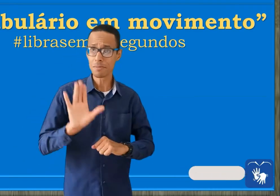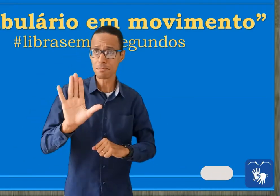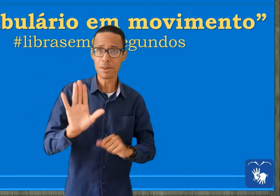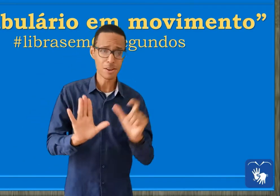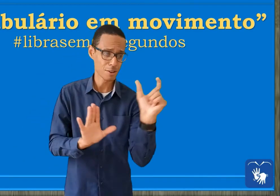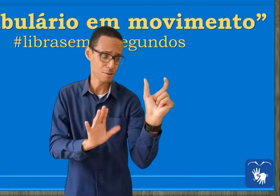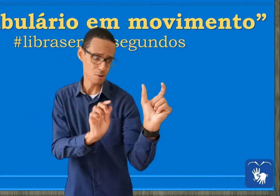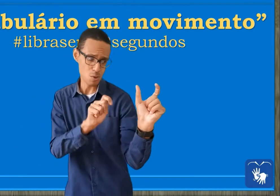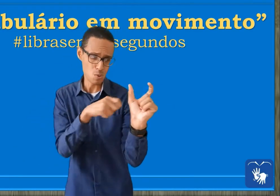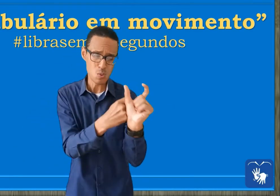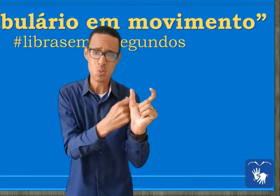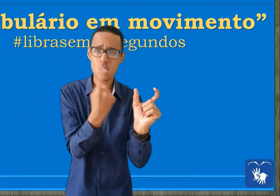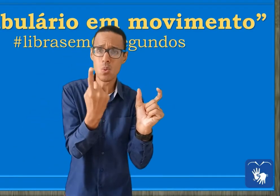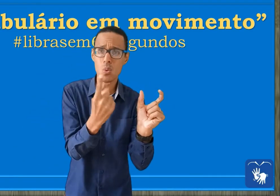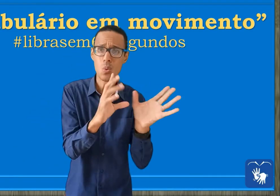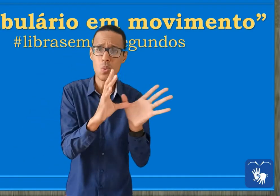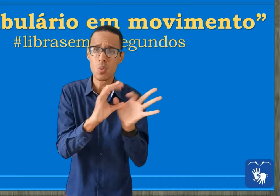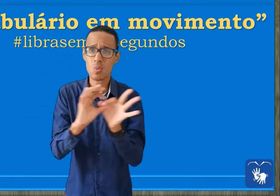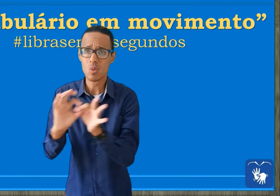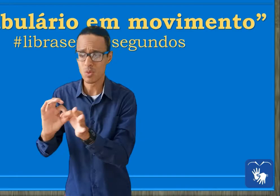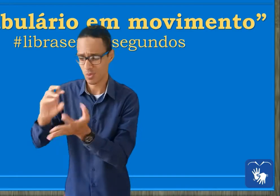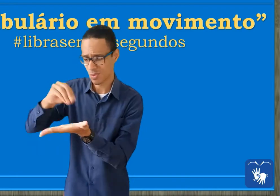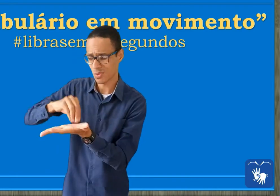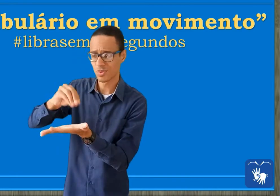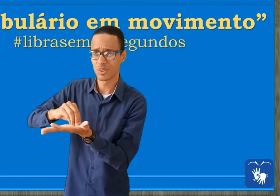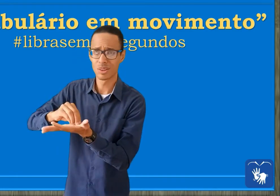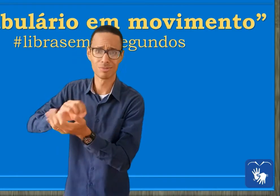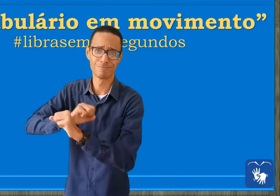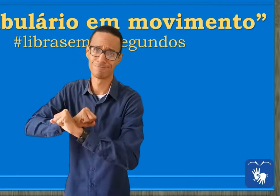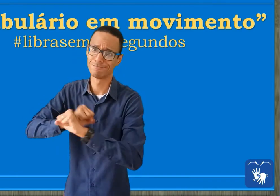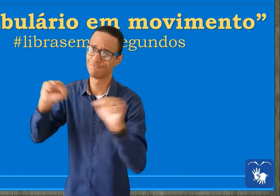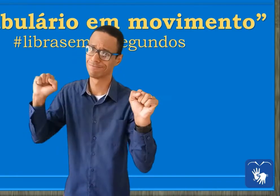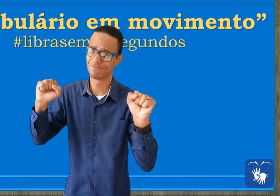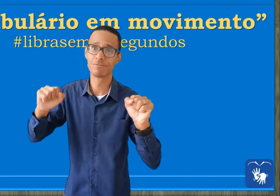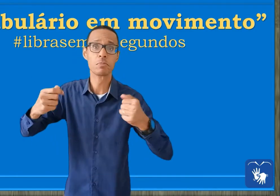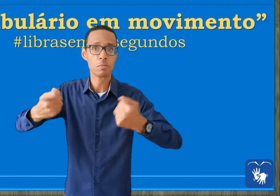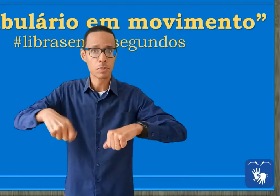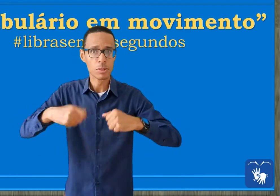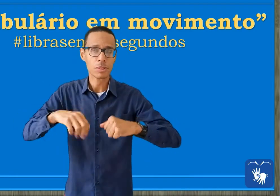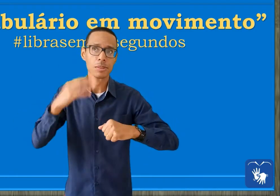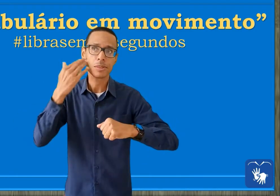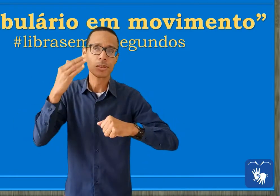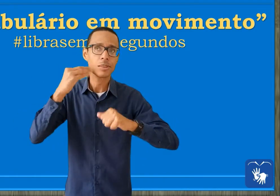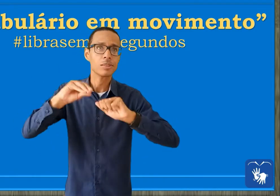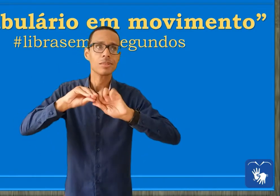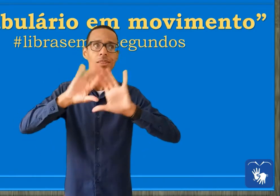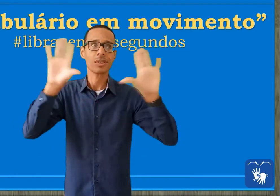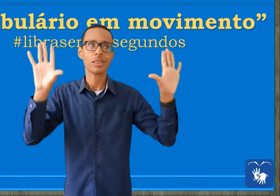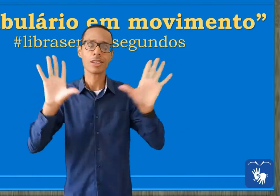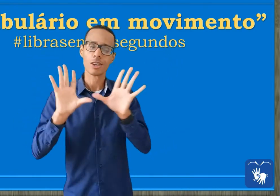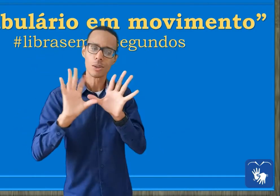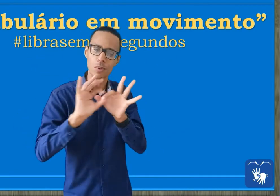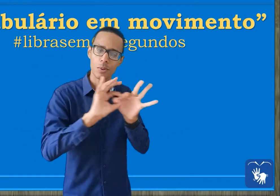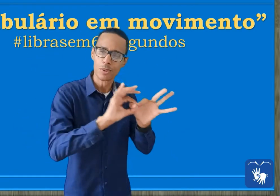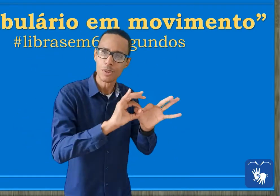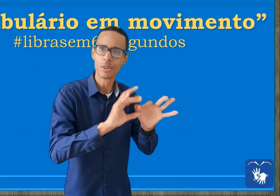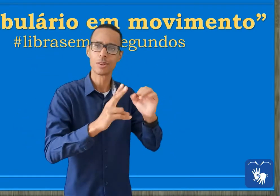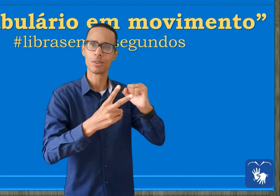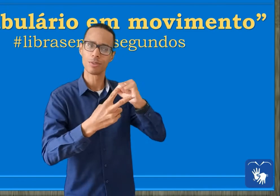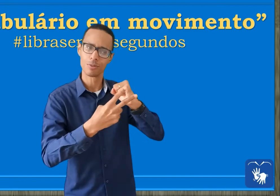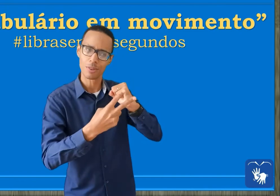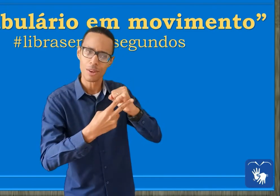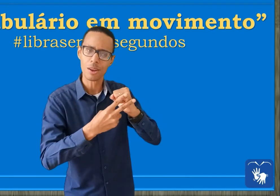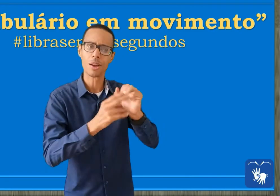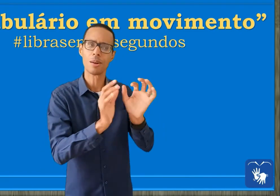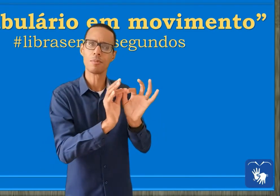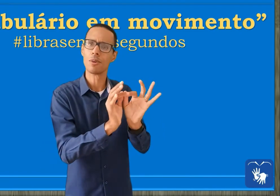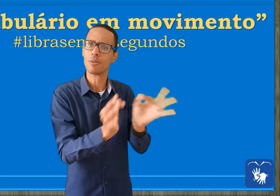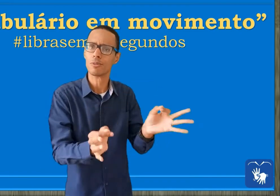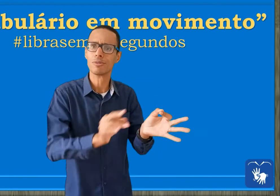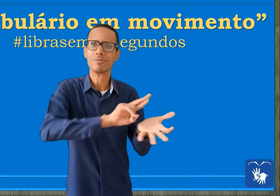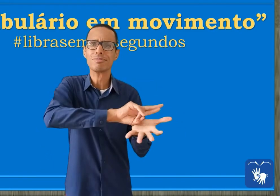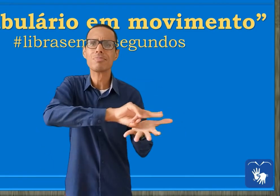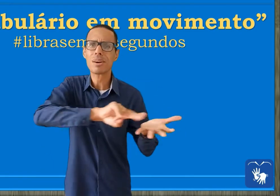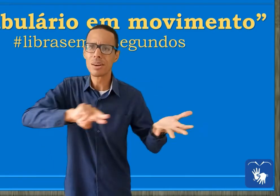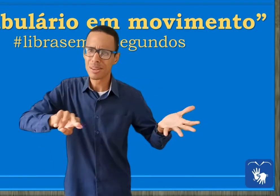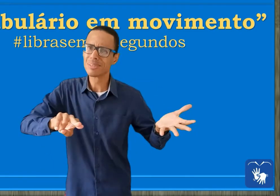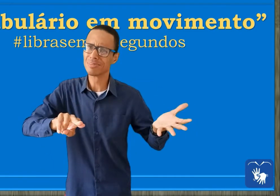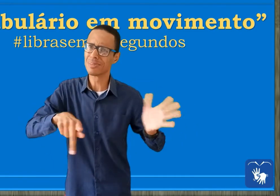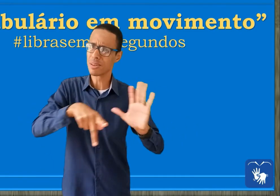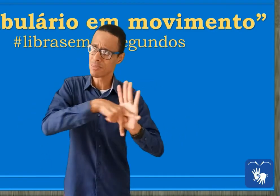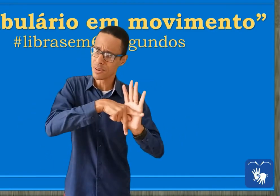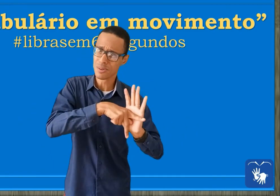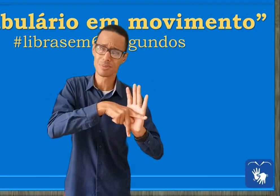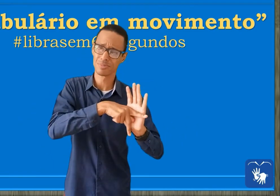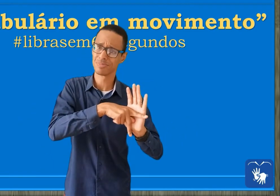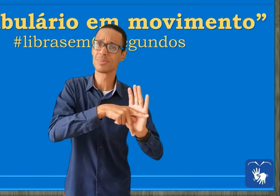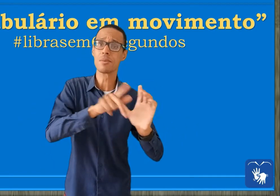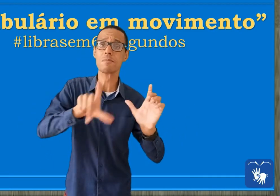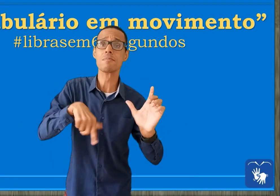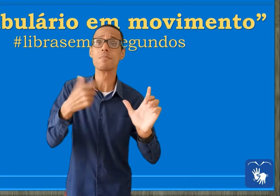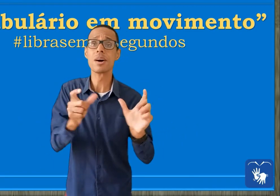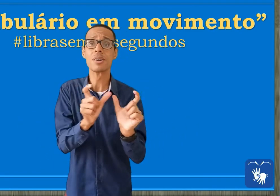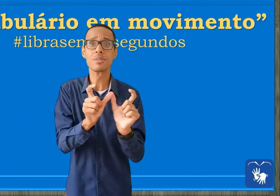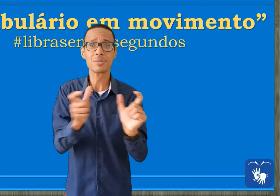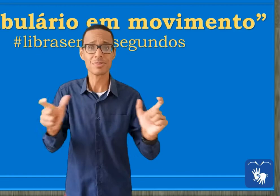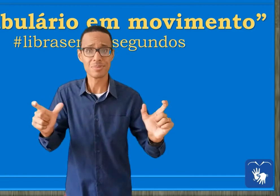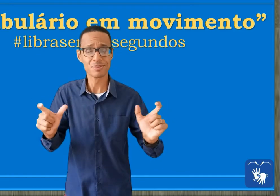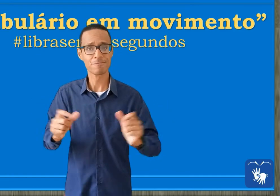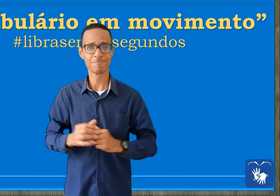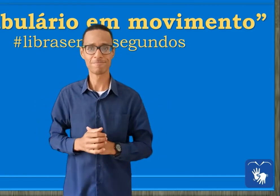Porém, com apenas um sinal e sem contexto, não é possível termos um diálogo compreensível.